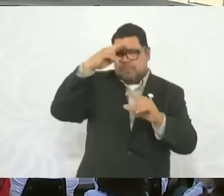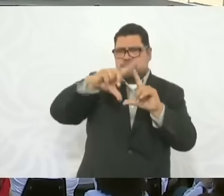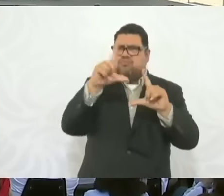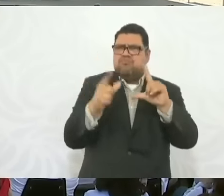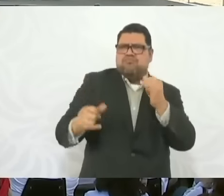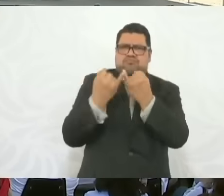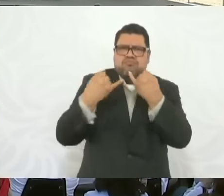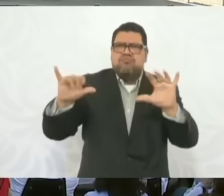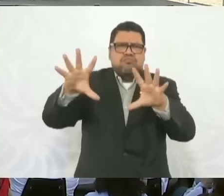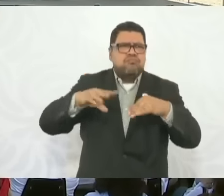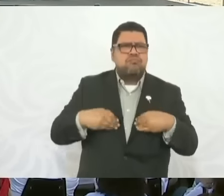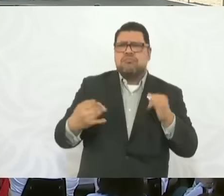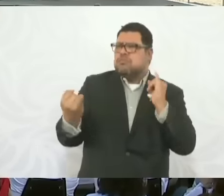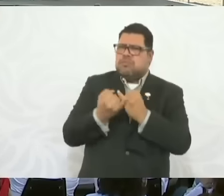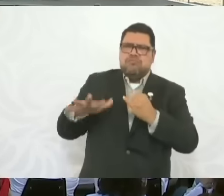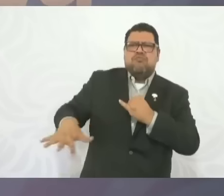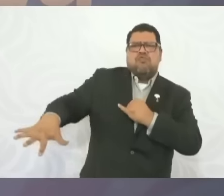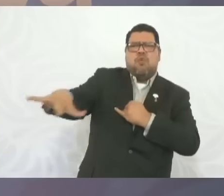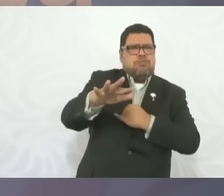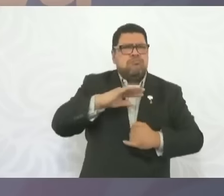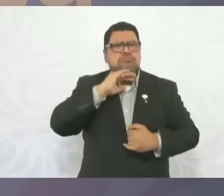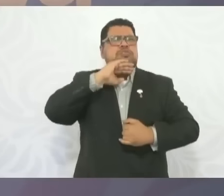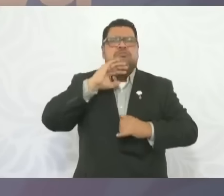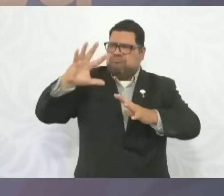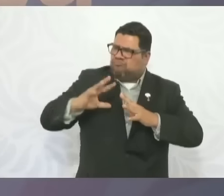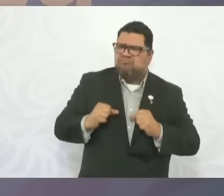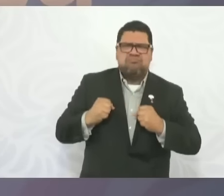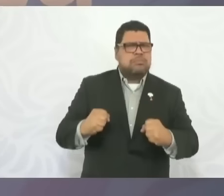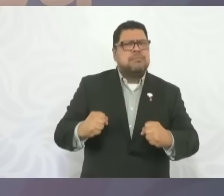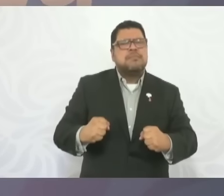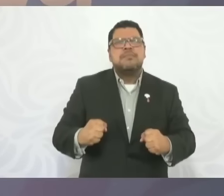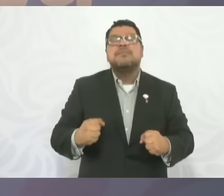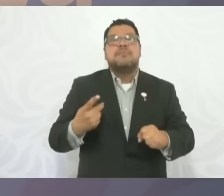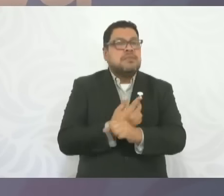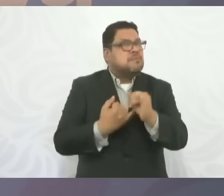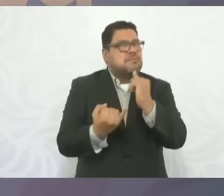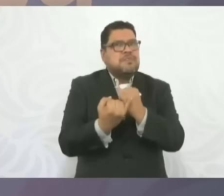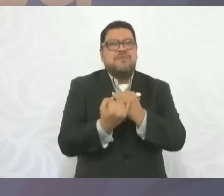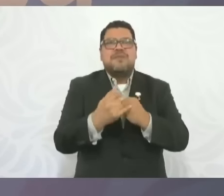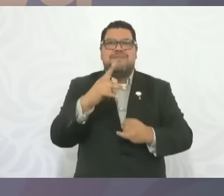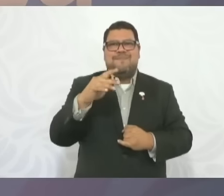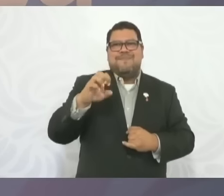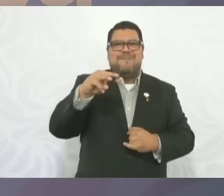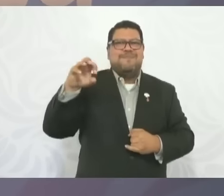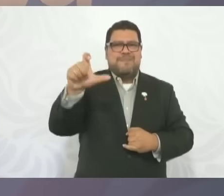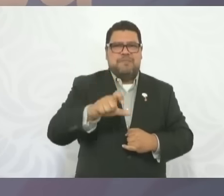y de la dignidad del pueblo de México. Inició también el rescate de petróleos mexicanos. Se